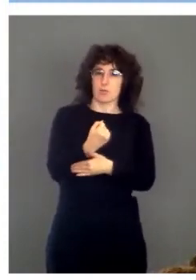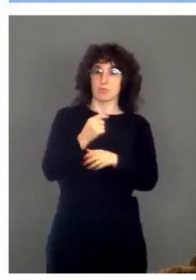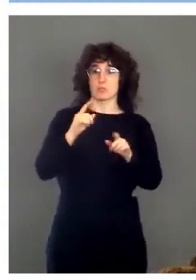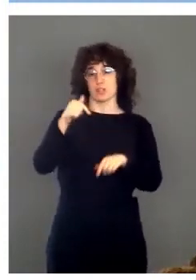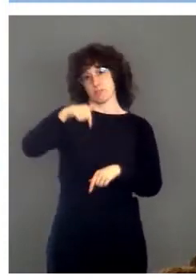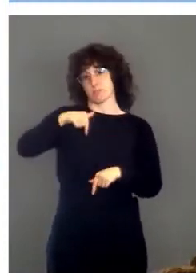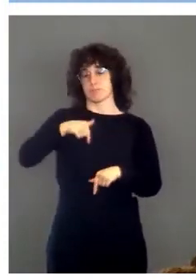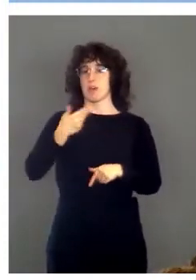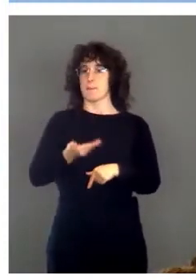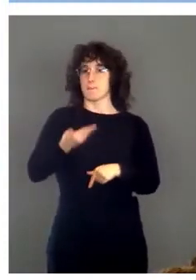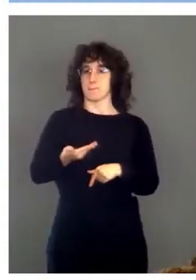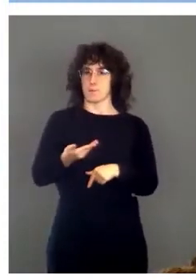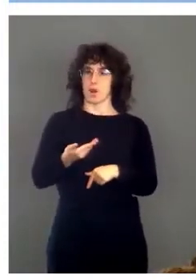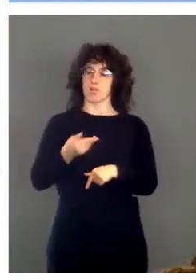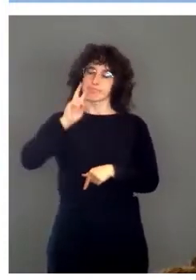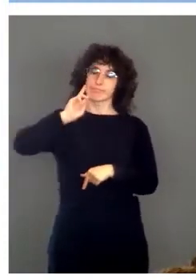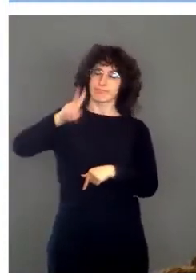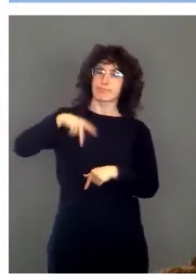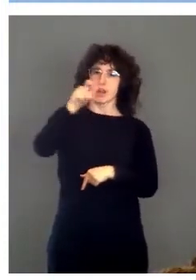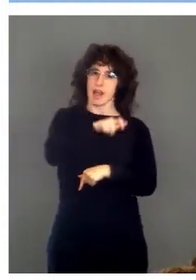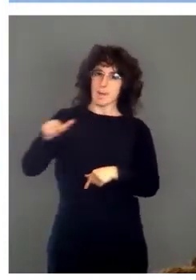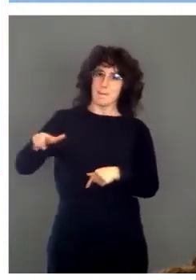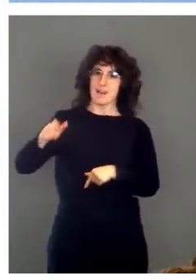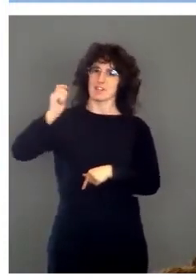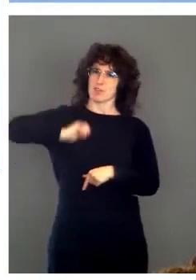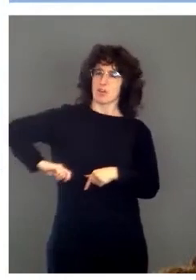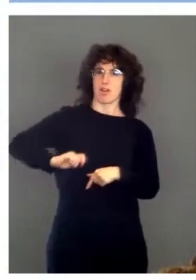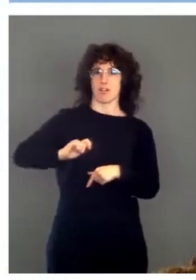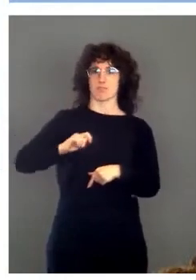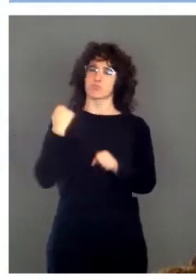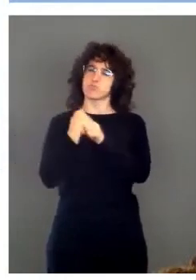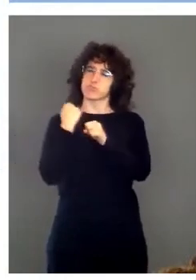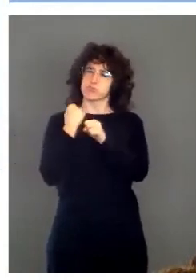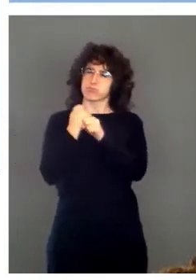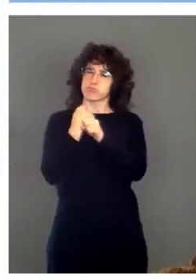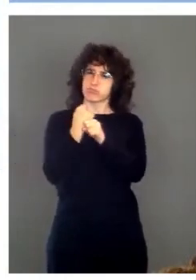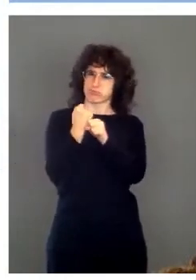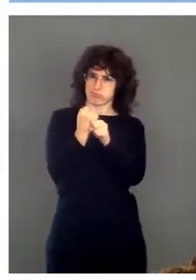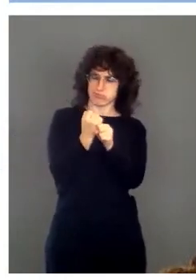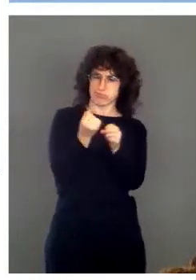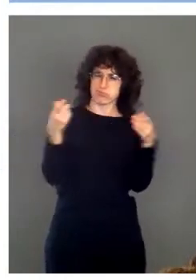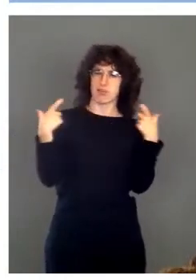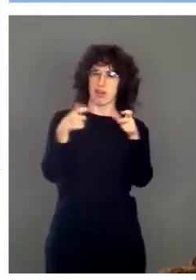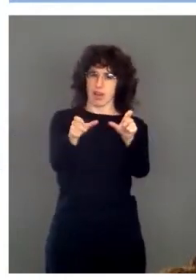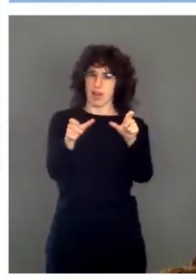Que tenemos unos profesionales en la sección de trabajo en el servicio de trabajo y en la sección de trabajo autónomo Absolutamente implicados Javier, Susana